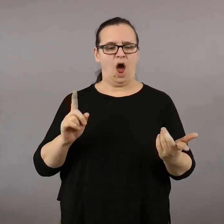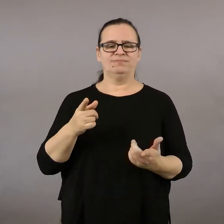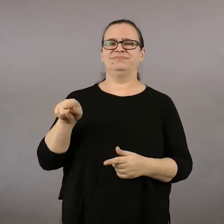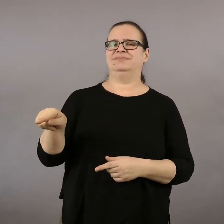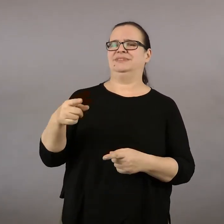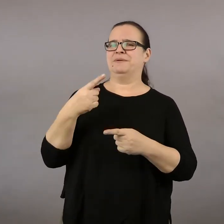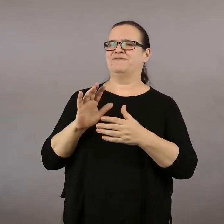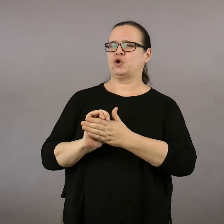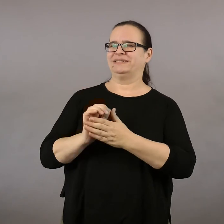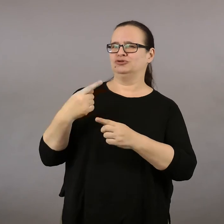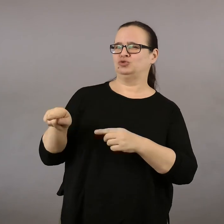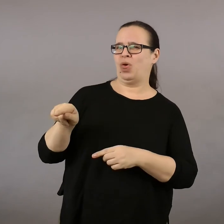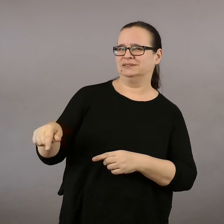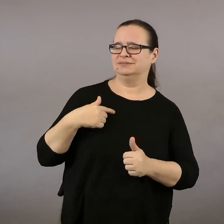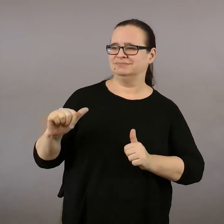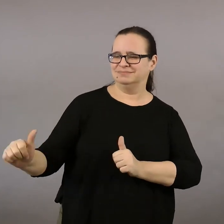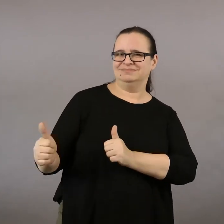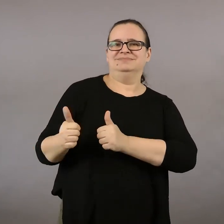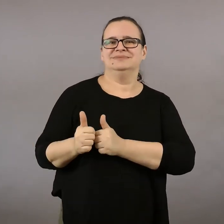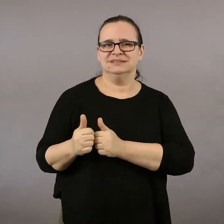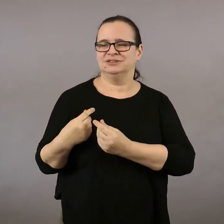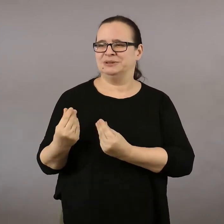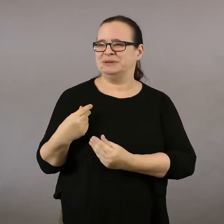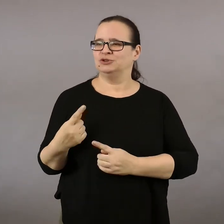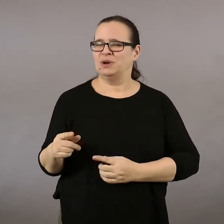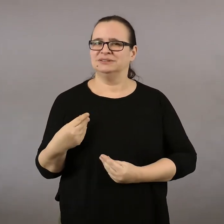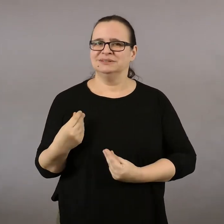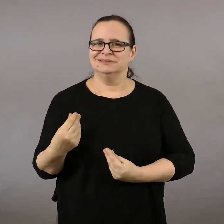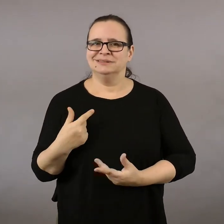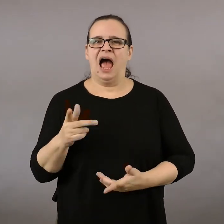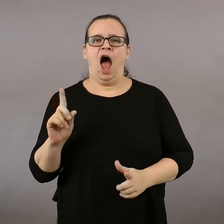Sogar bei Freunden, wenn ich ein komisches Gefühl habe